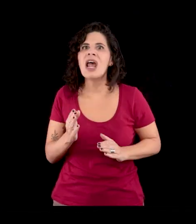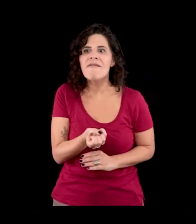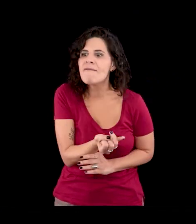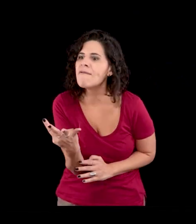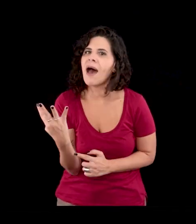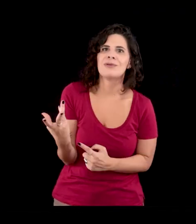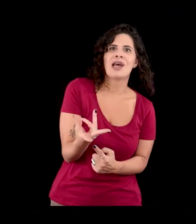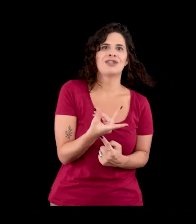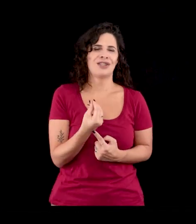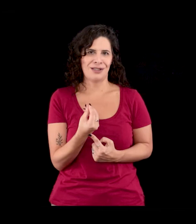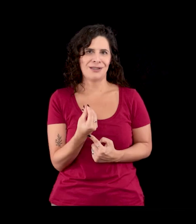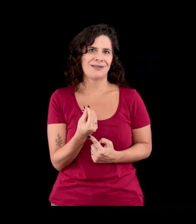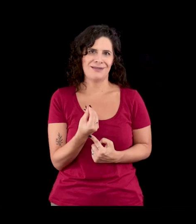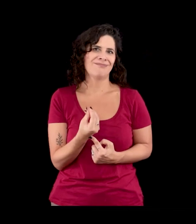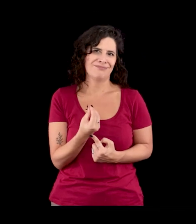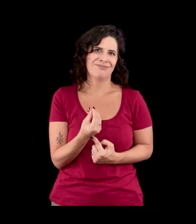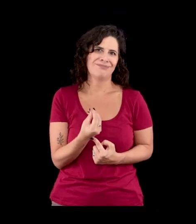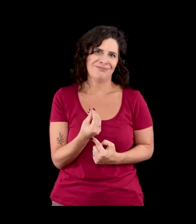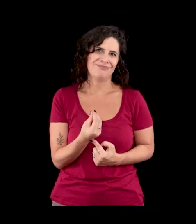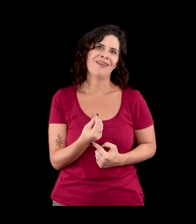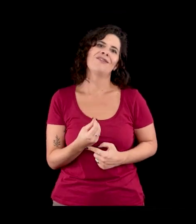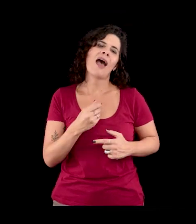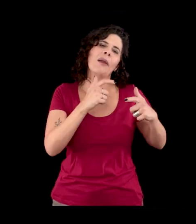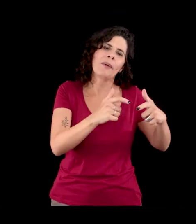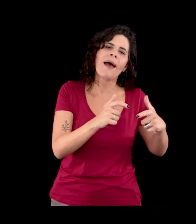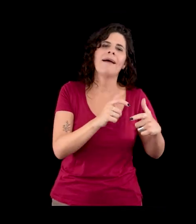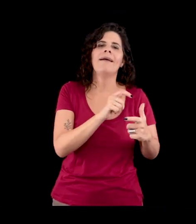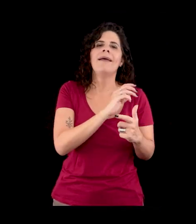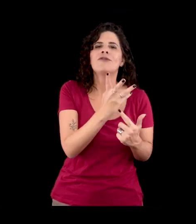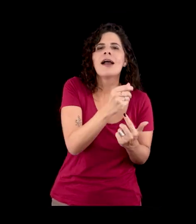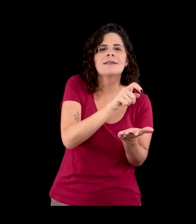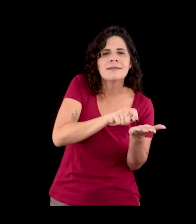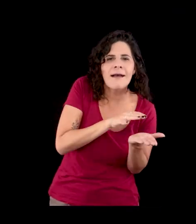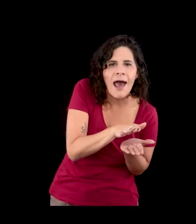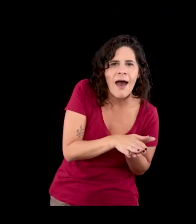que inclusive passaram pelo Gabinete de Artes Gráficas, pela minha galeria.